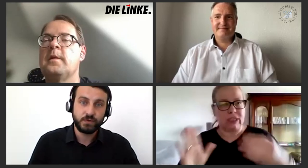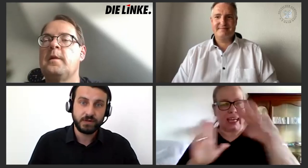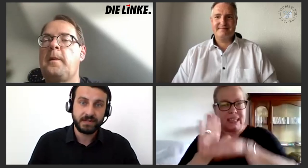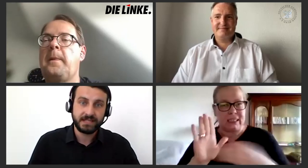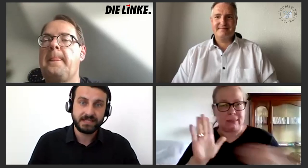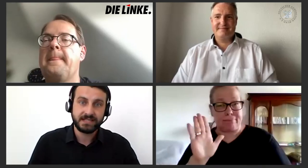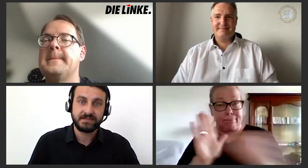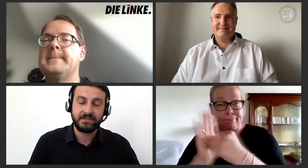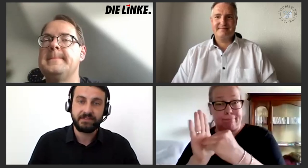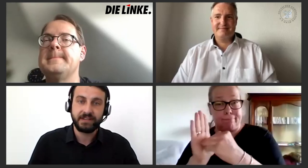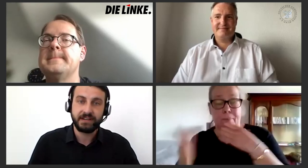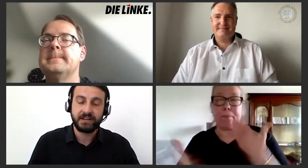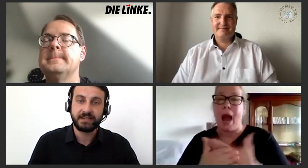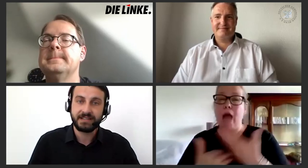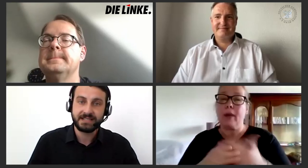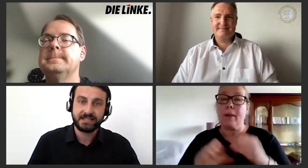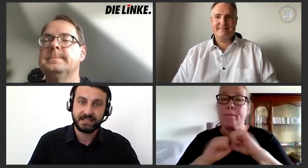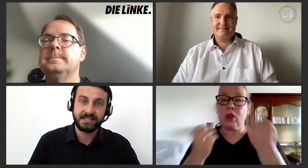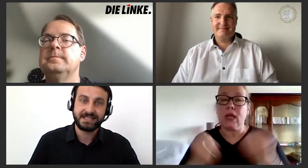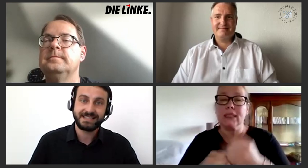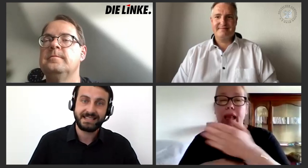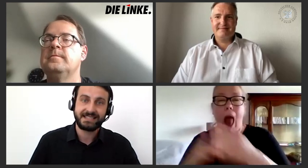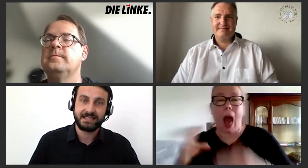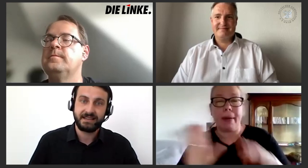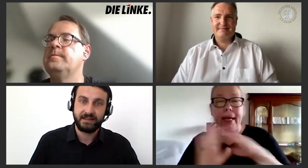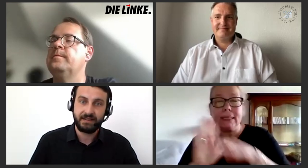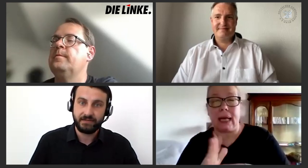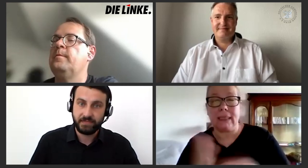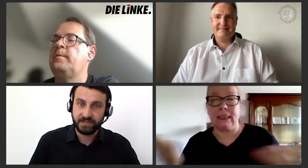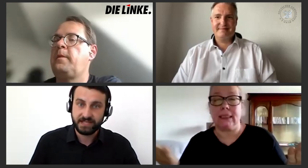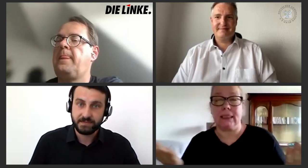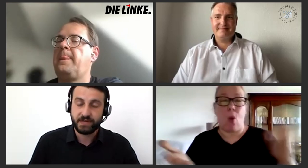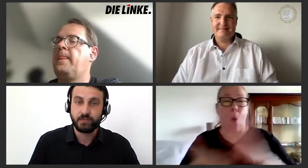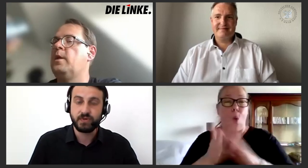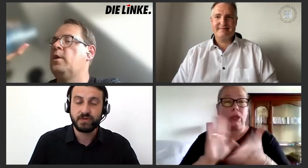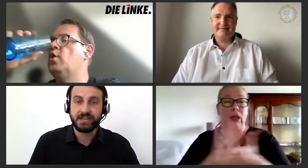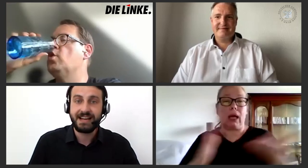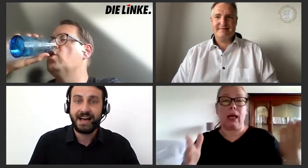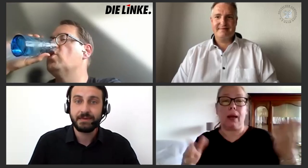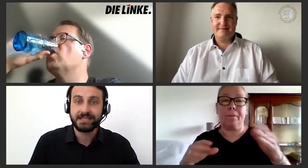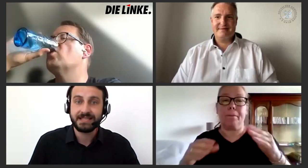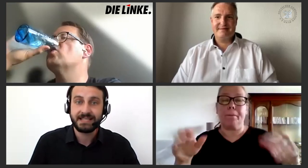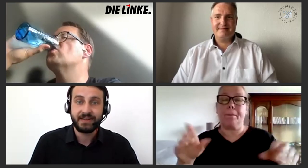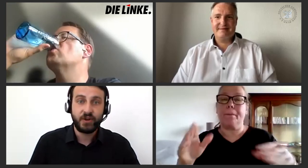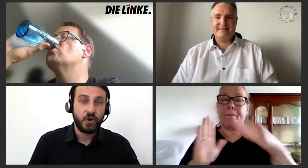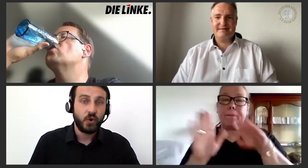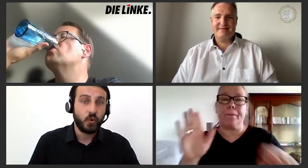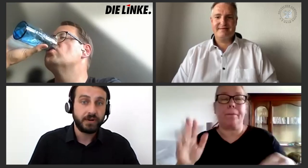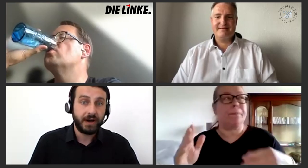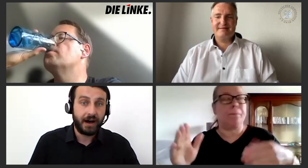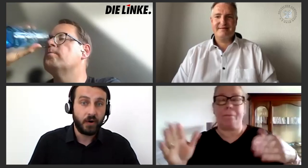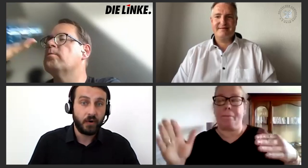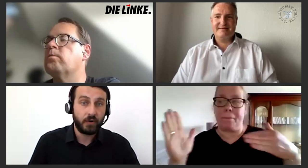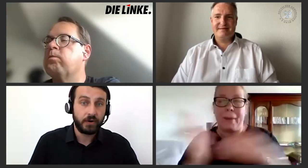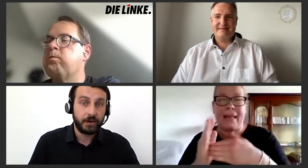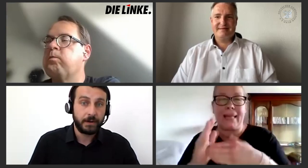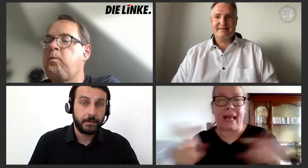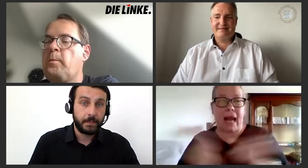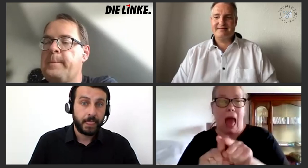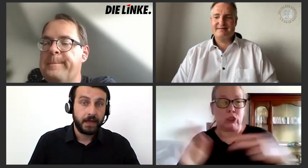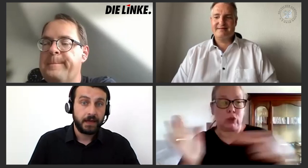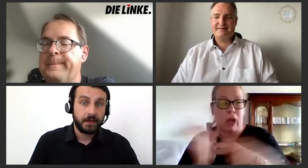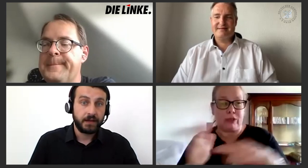Was ganz typisch aber ist, dass wir das ins Gesetz, sei es jetzt bei dem Bundesteilhabegesetz oder auch